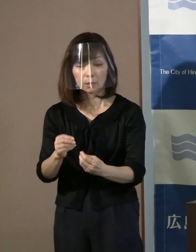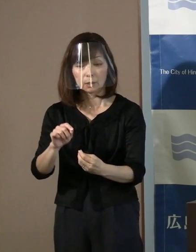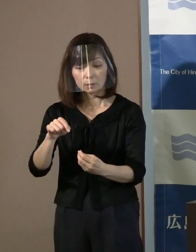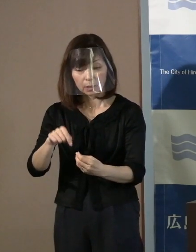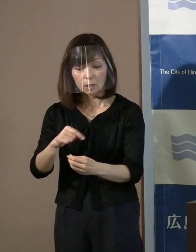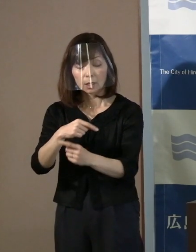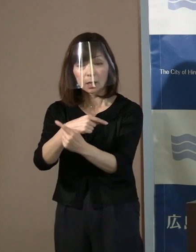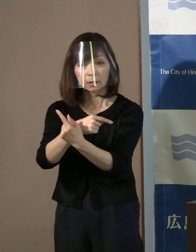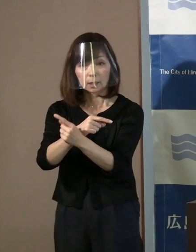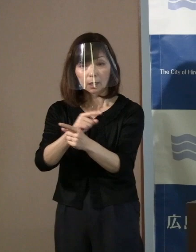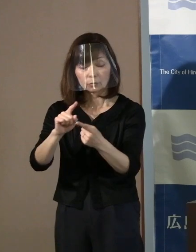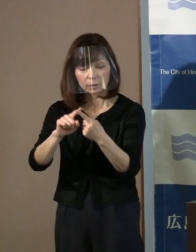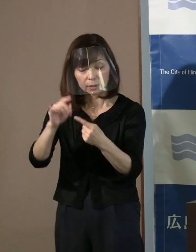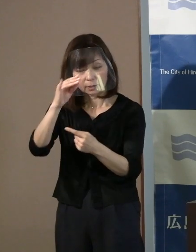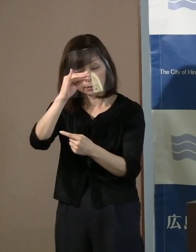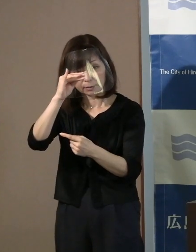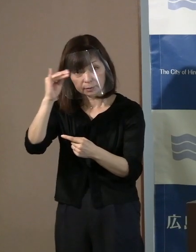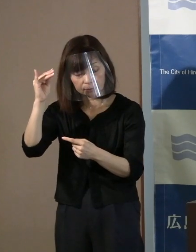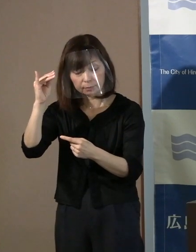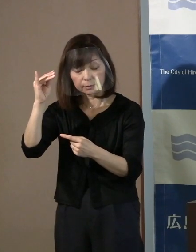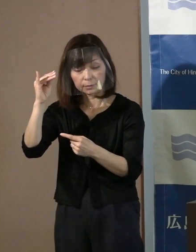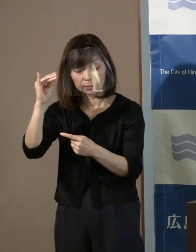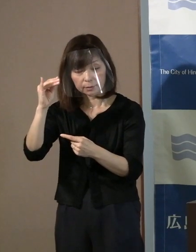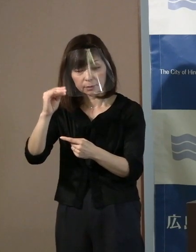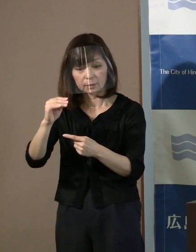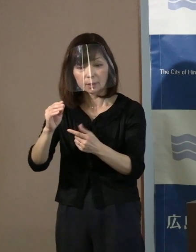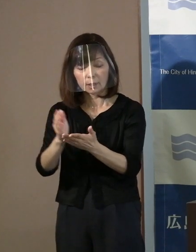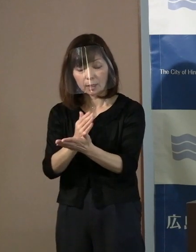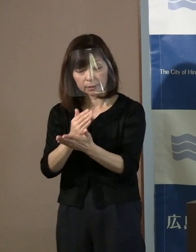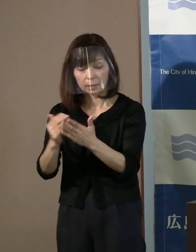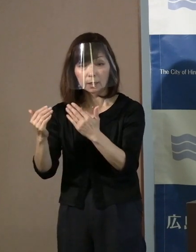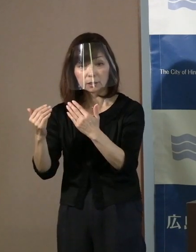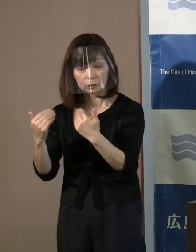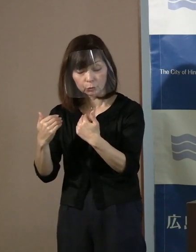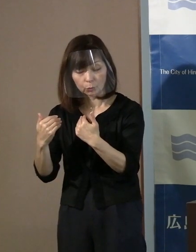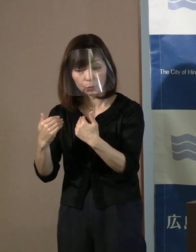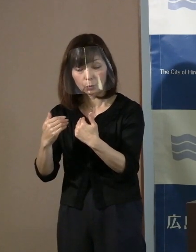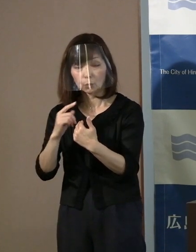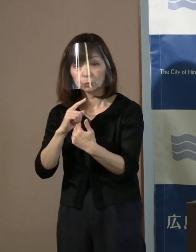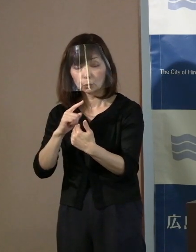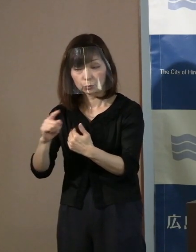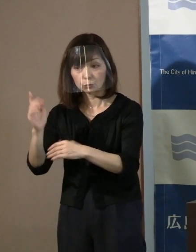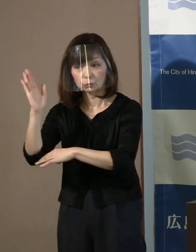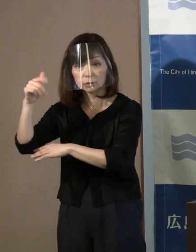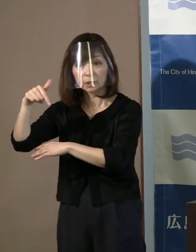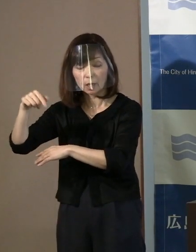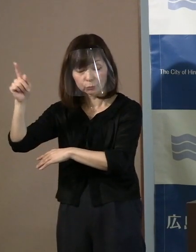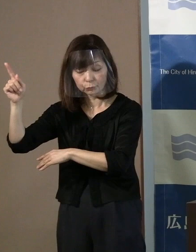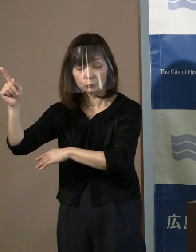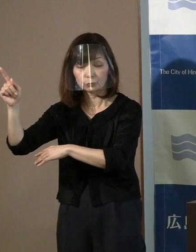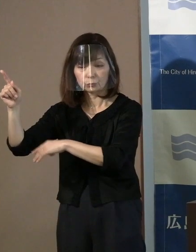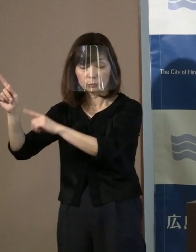そういう政府の判断を前提にしながら､